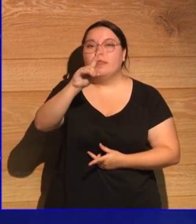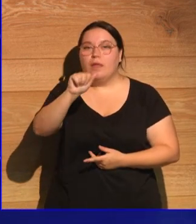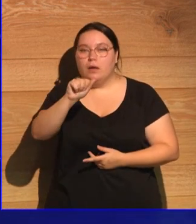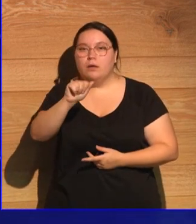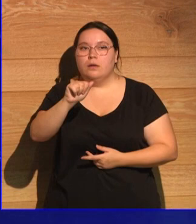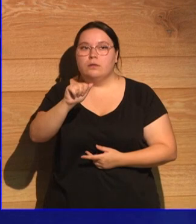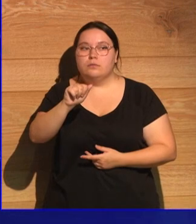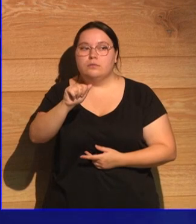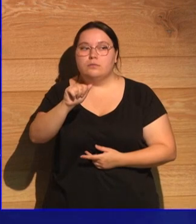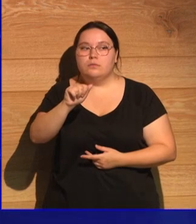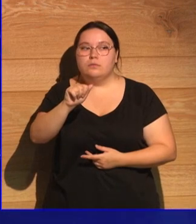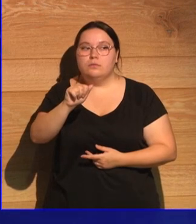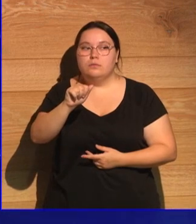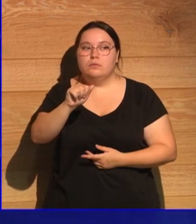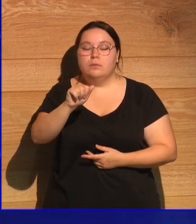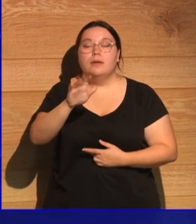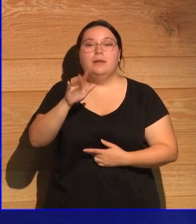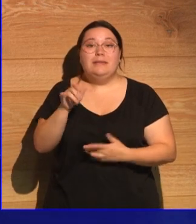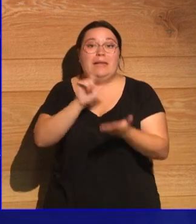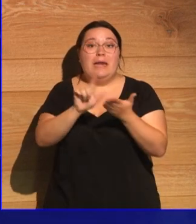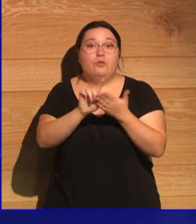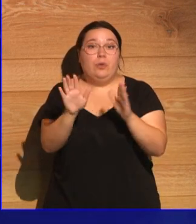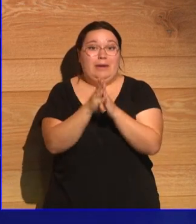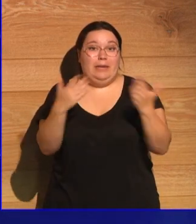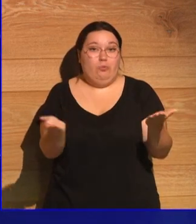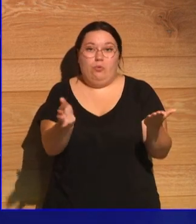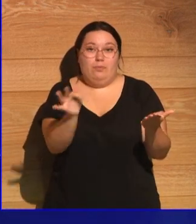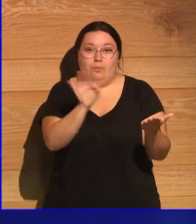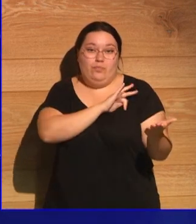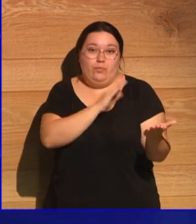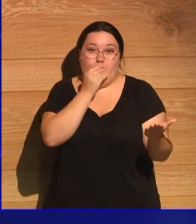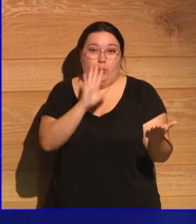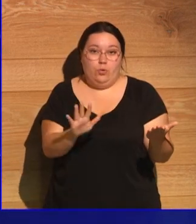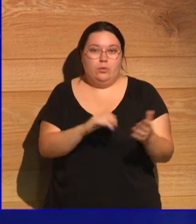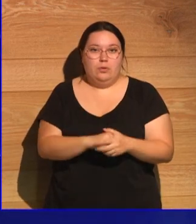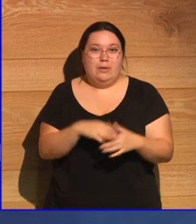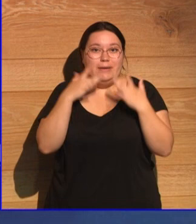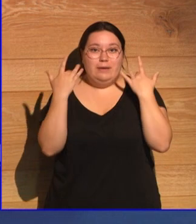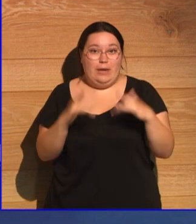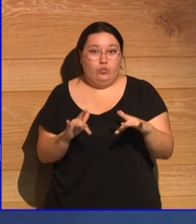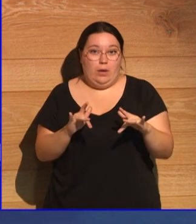seller de la historia de la literatura laica occidental, es decir, el Eneida.